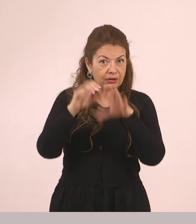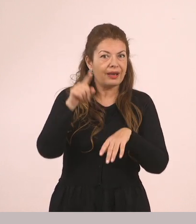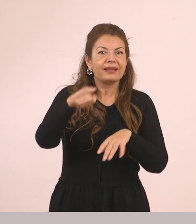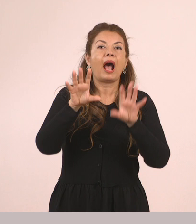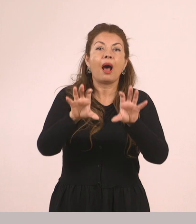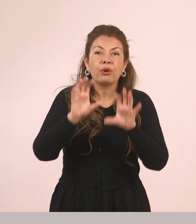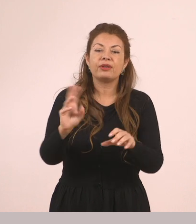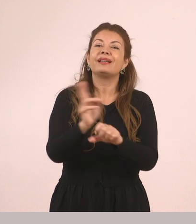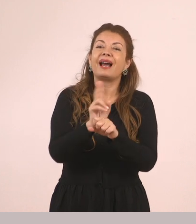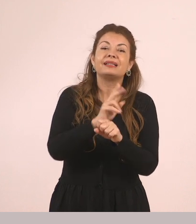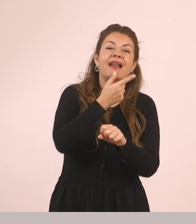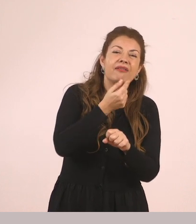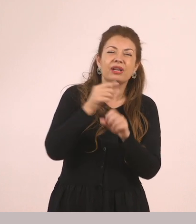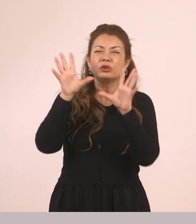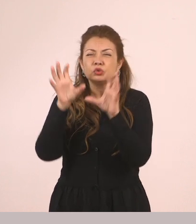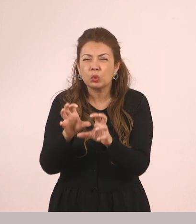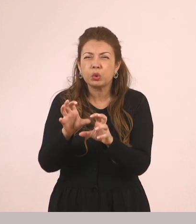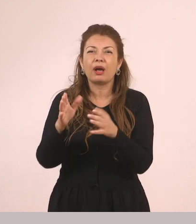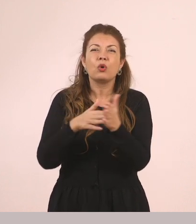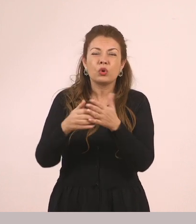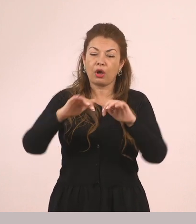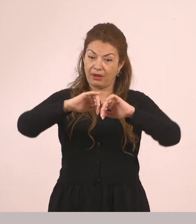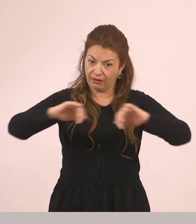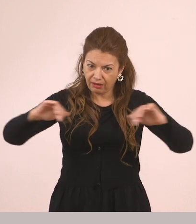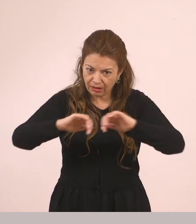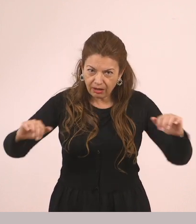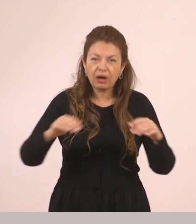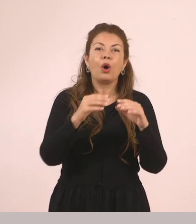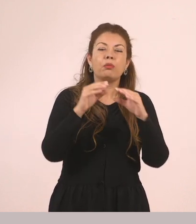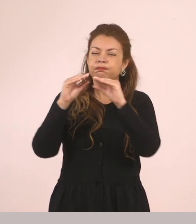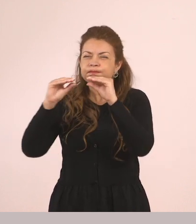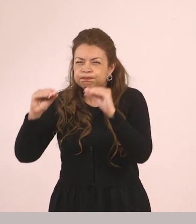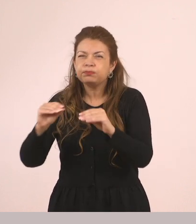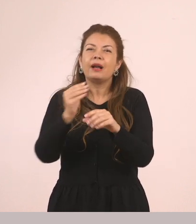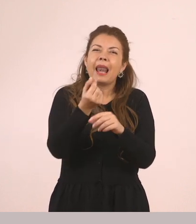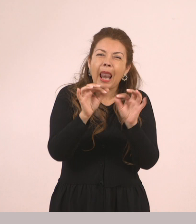θα ξεχωρίσουν τα λευκά χαρτιά από τα σκούρα και τα χρωματιστά, τα χοντρά χαρτόνια από τα λεπτά,